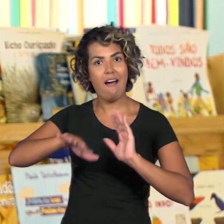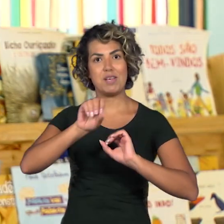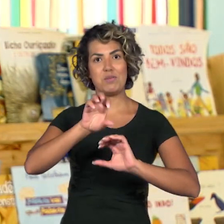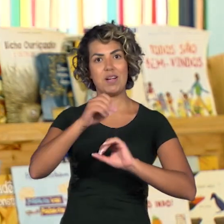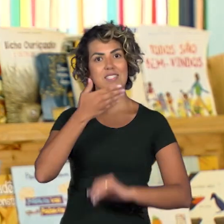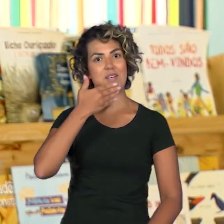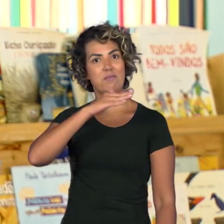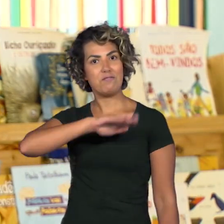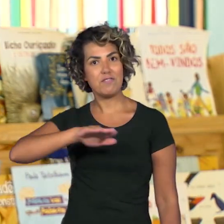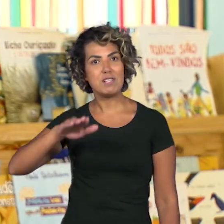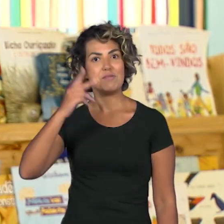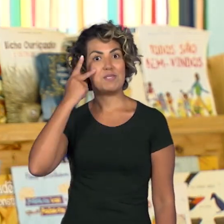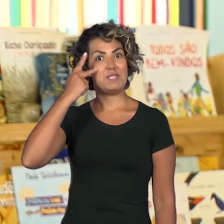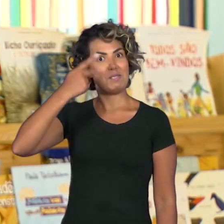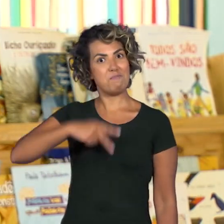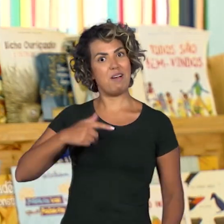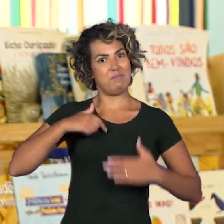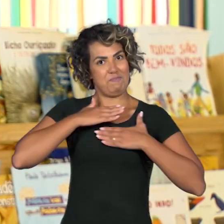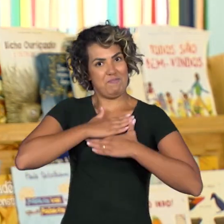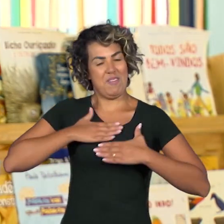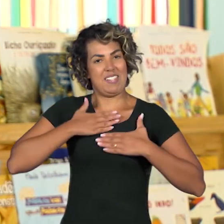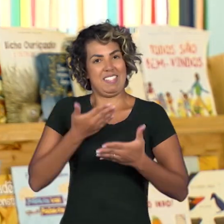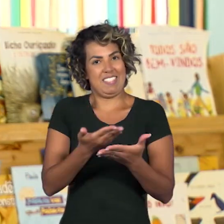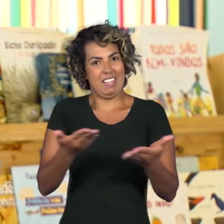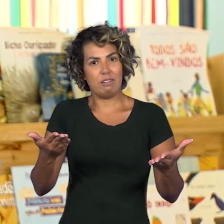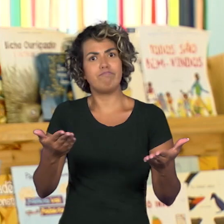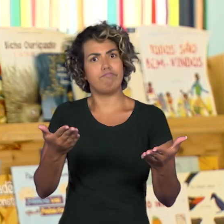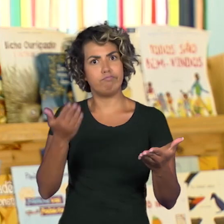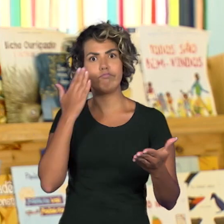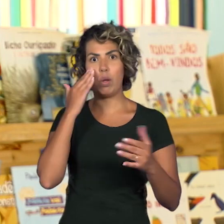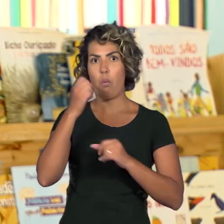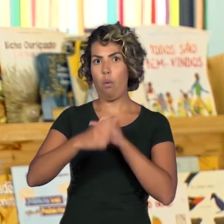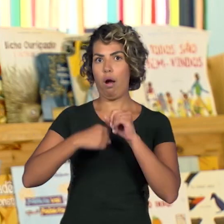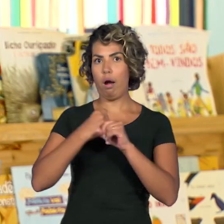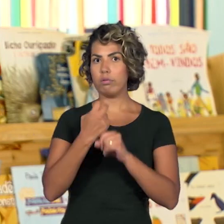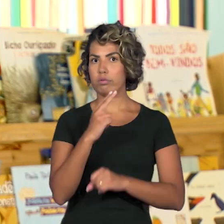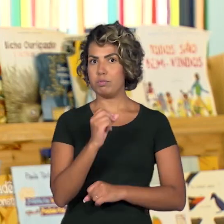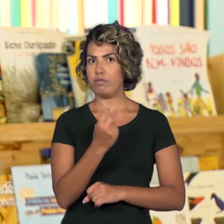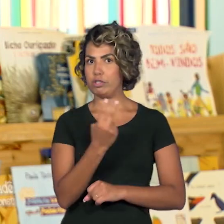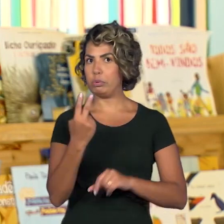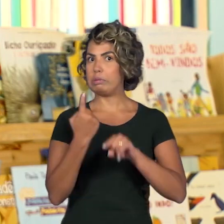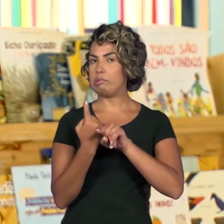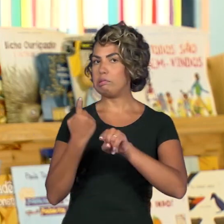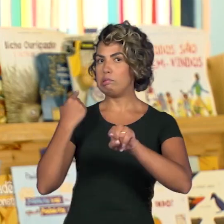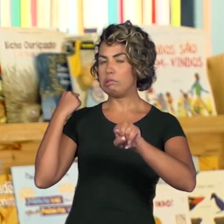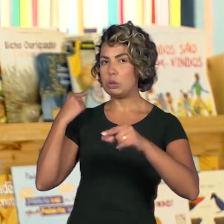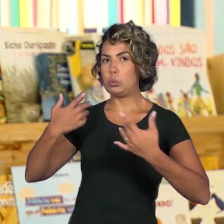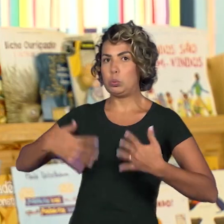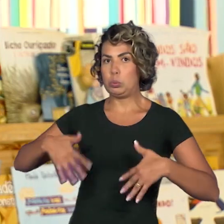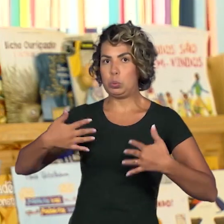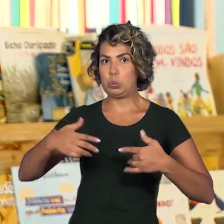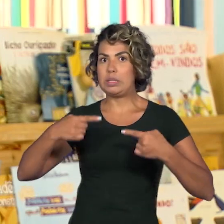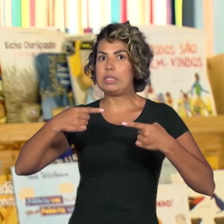NAS UNIDADES DE EDUCAÇÃO INFANTIL DA NOSSA CIDADE. SEI QUE O ANO DE 2022 FOI DESAFIADOR PARA TODAS NÓS.